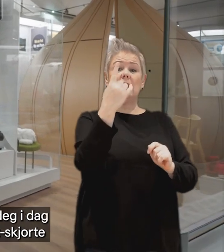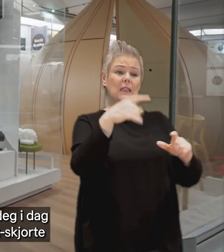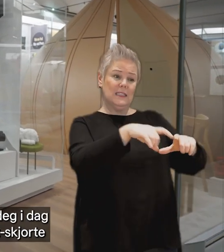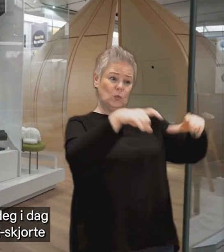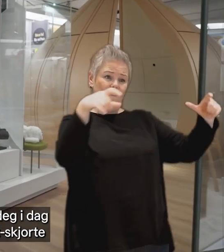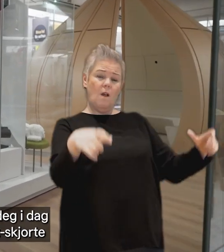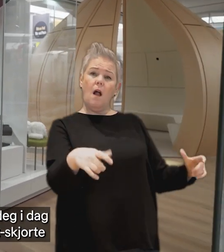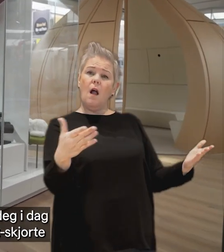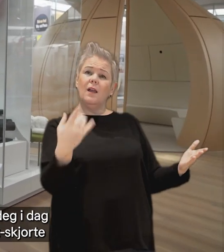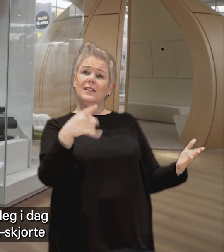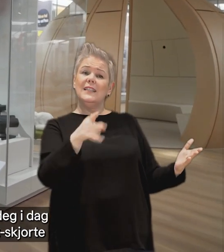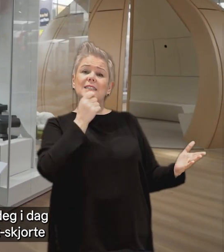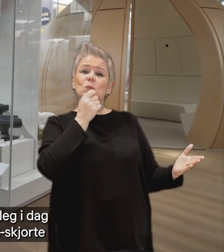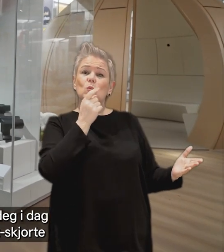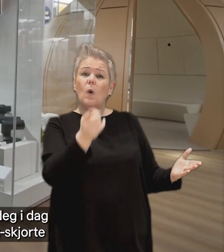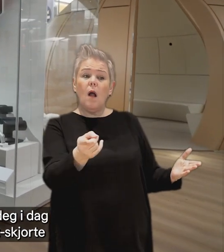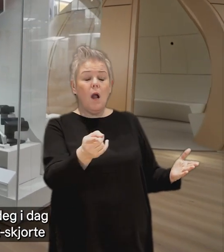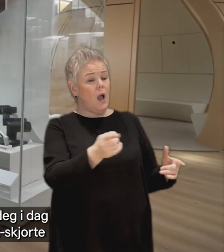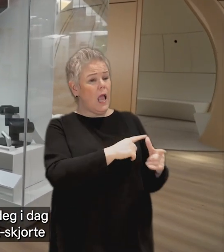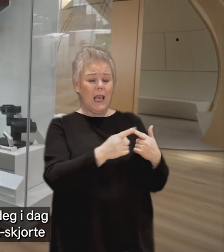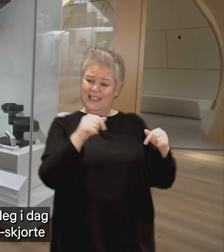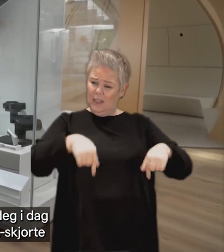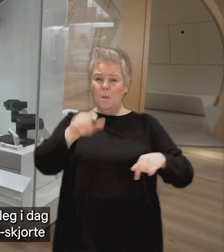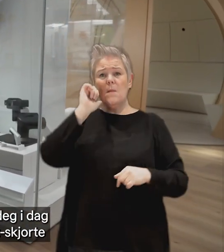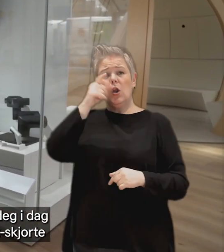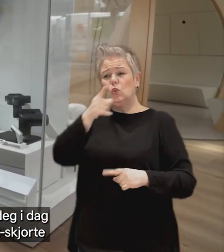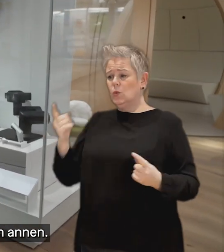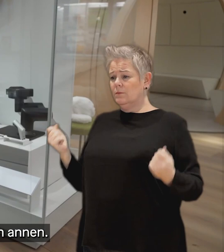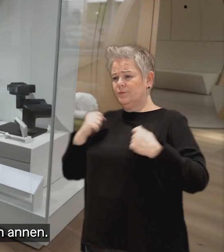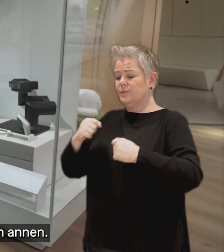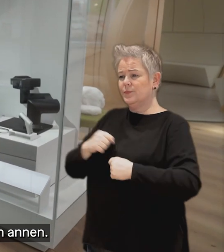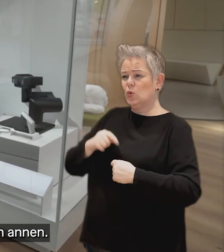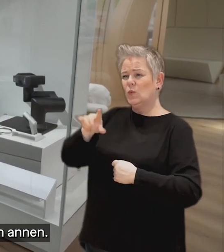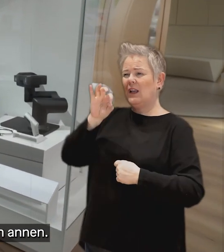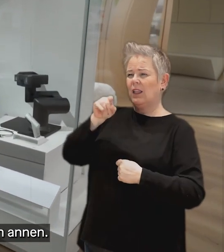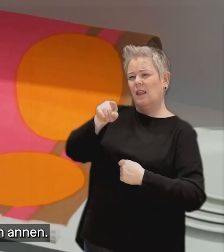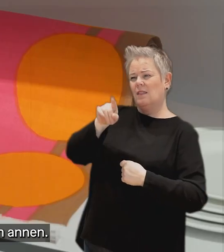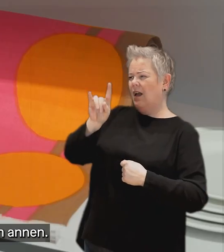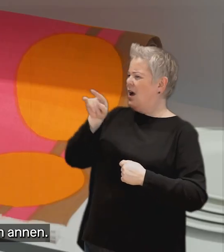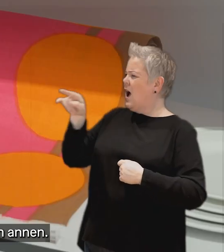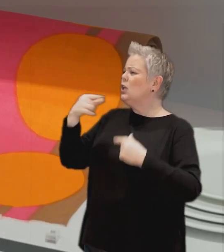Eller da du kledde på deg i dag og kanskje valgte en t-skjorte eller skjorte framfor en annen.